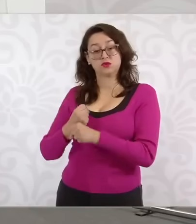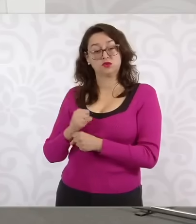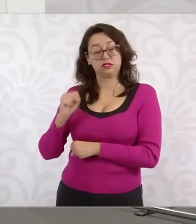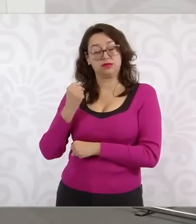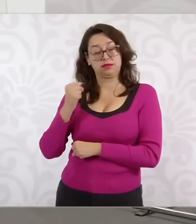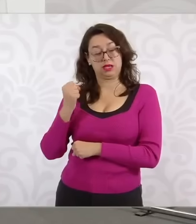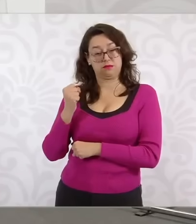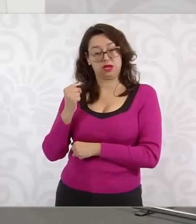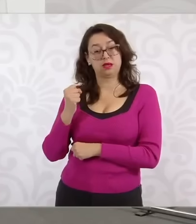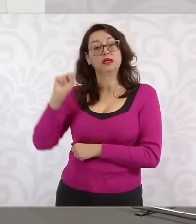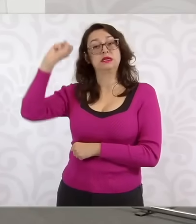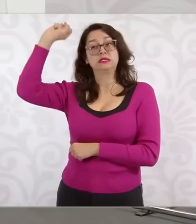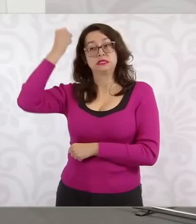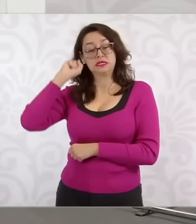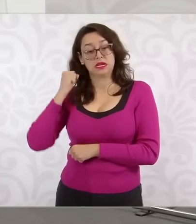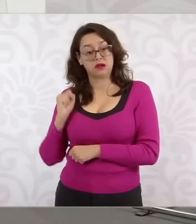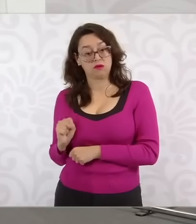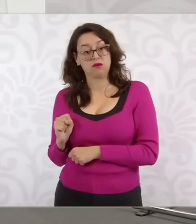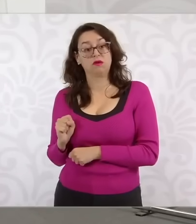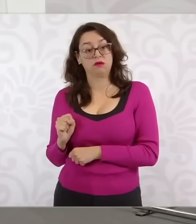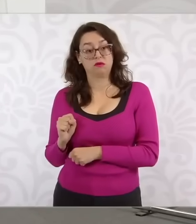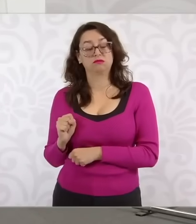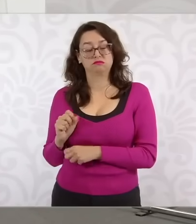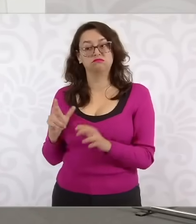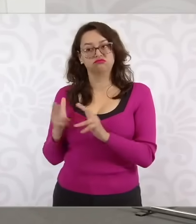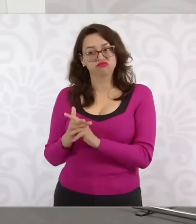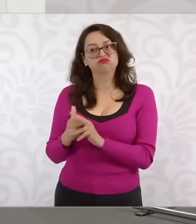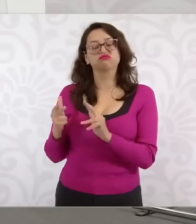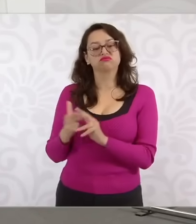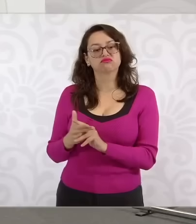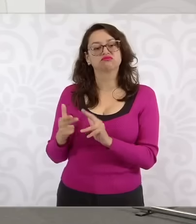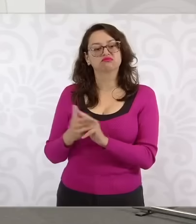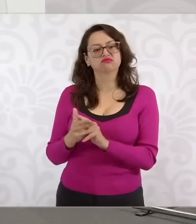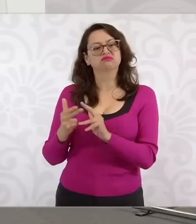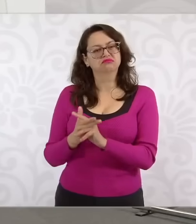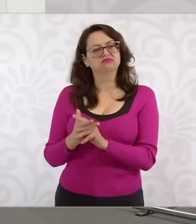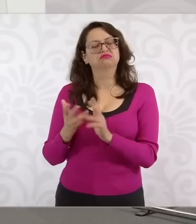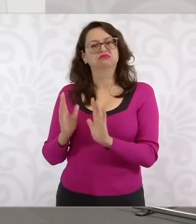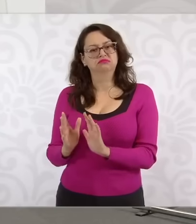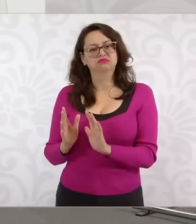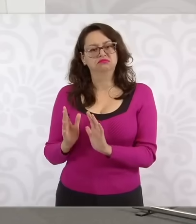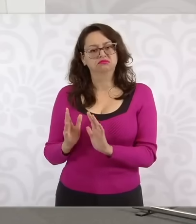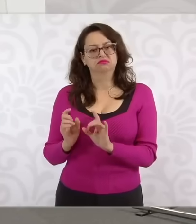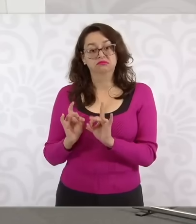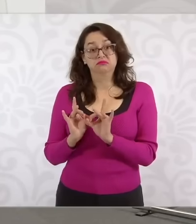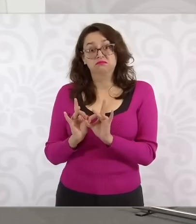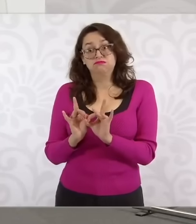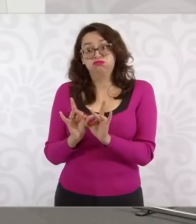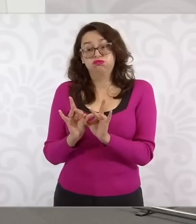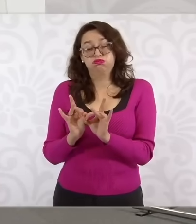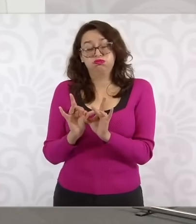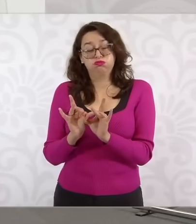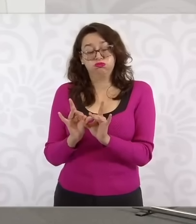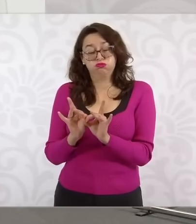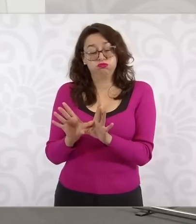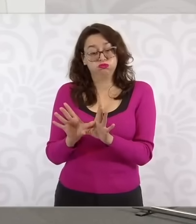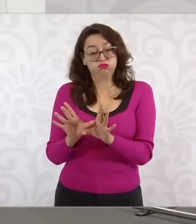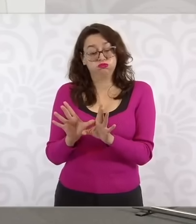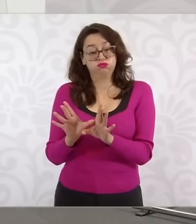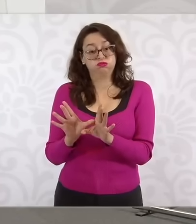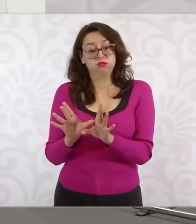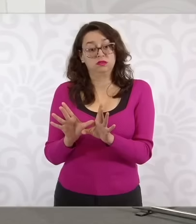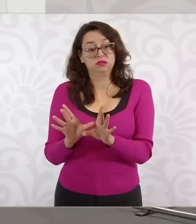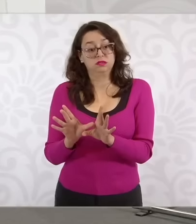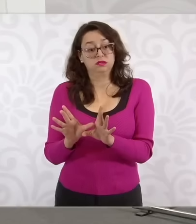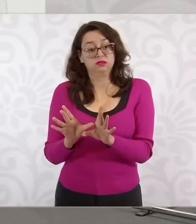alrededor de 1.5 cinco homicidios promedio diario eh derivado de la